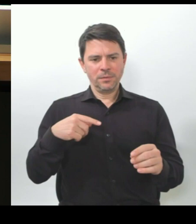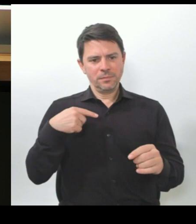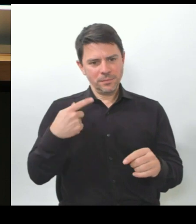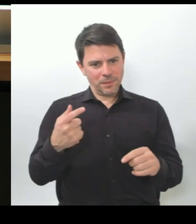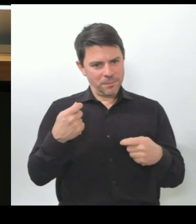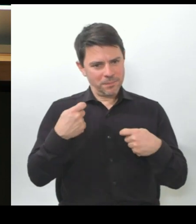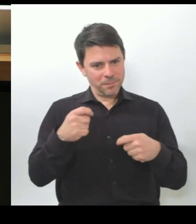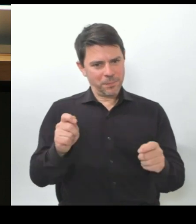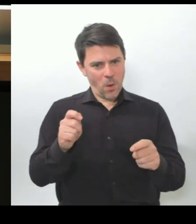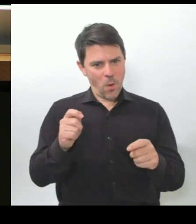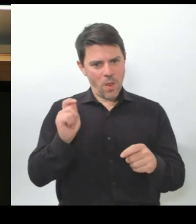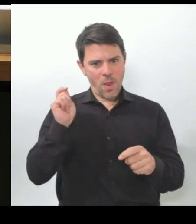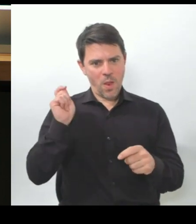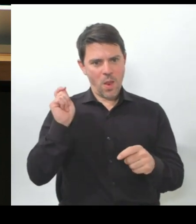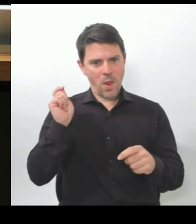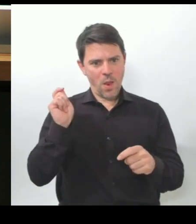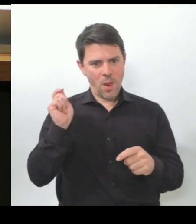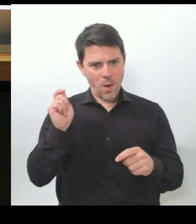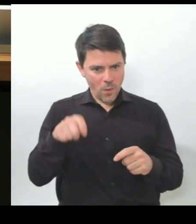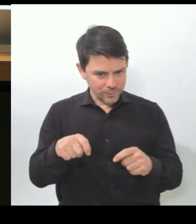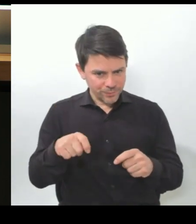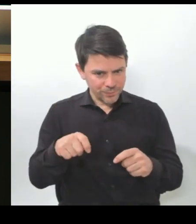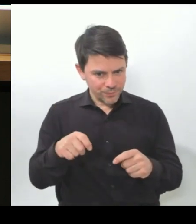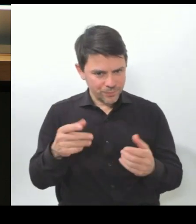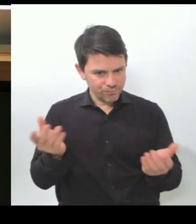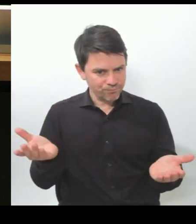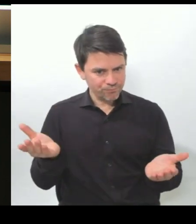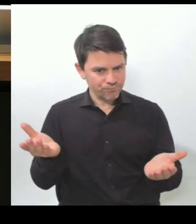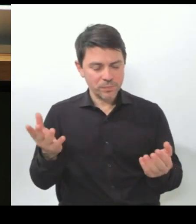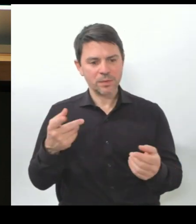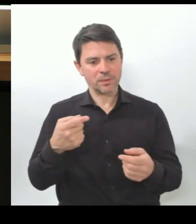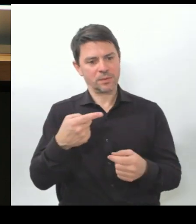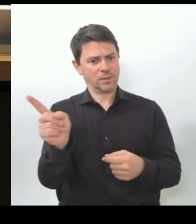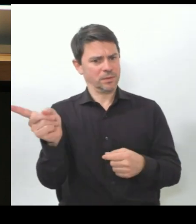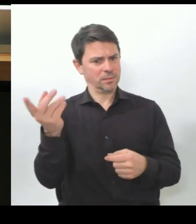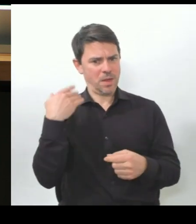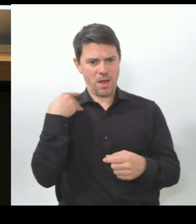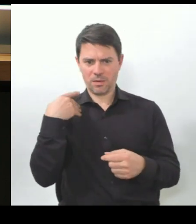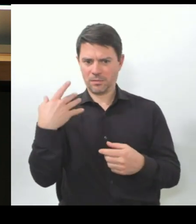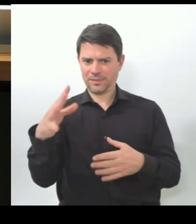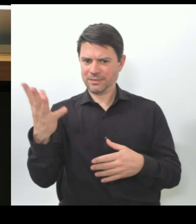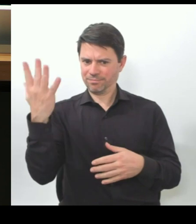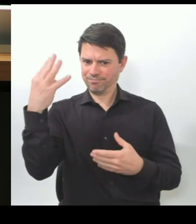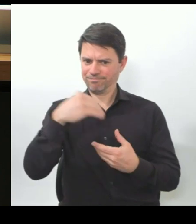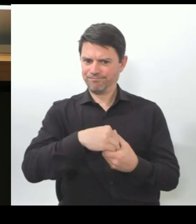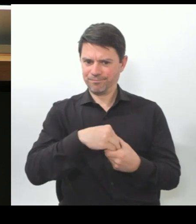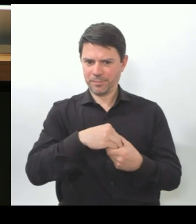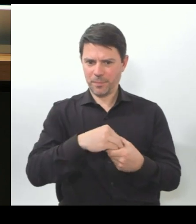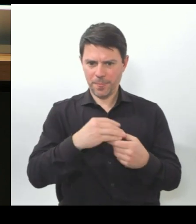heutigen Generalsekretär Mario Czaja dazu Bekenntnisse gefunden. Michael Müller, Andreas Geisel, Alle waren sie dabei. Und